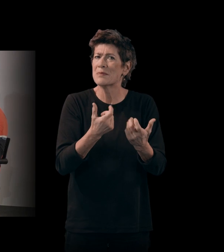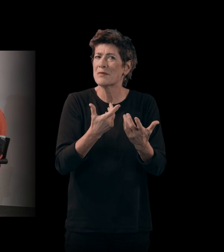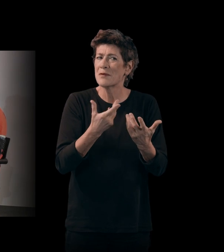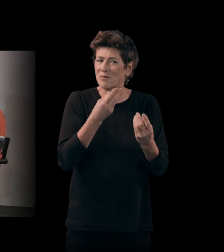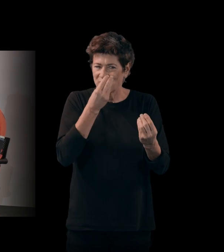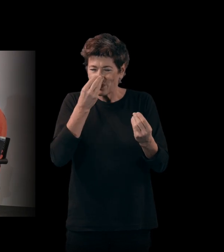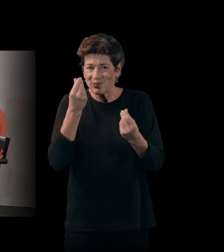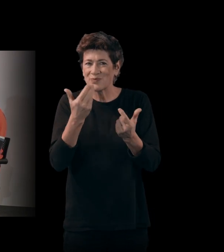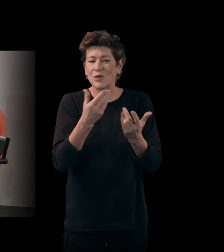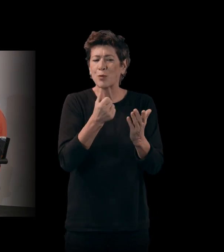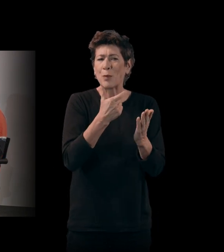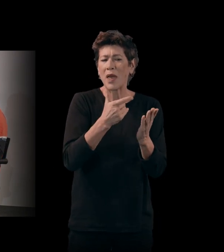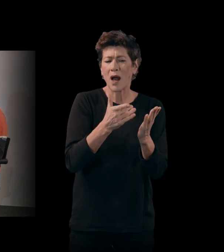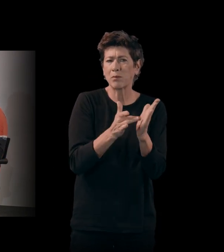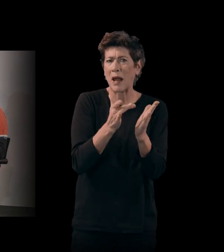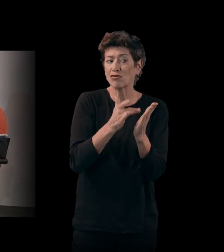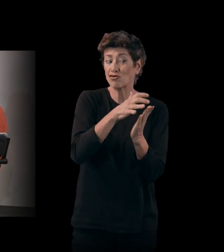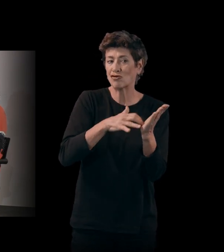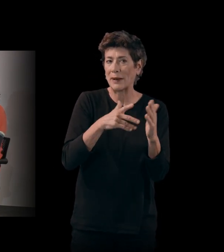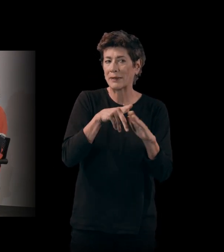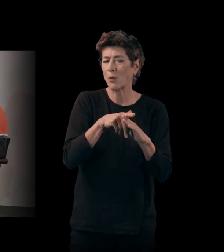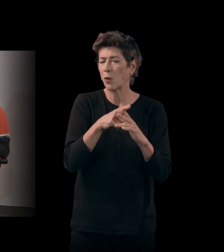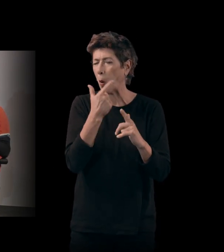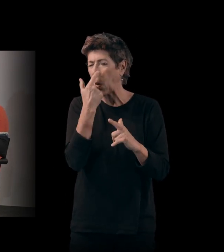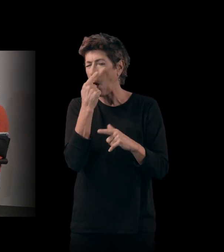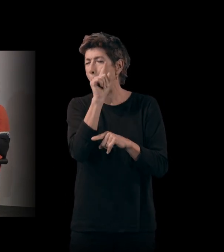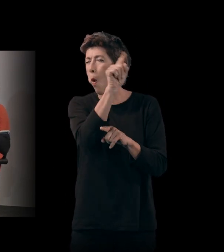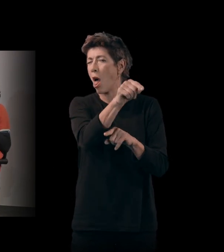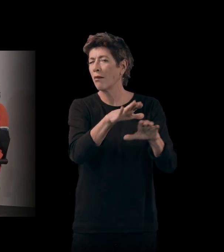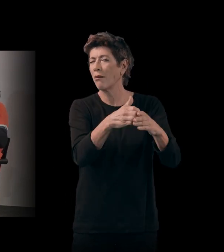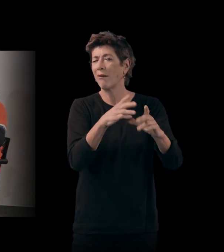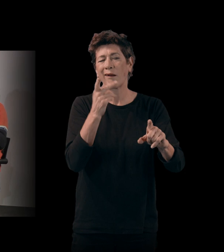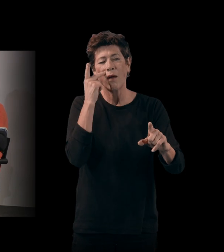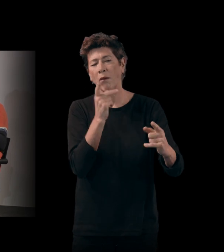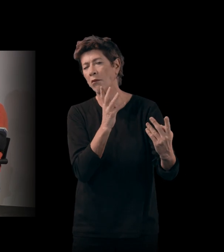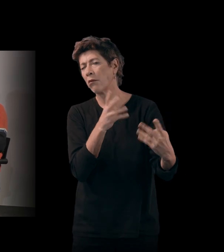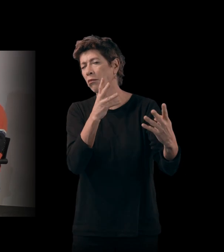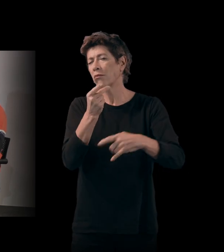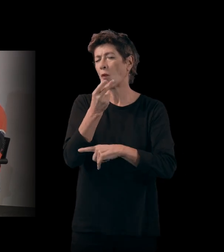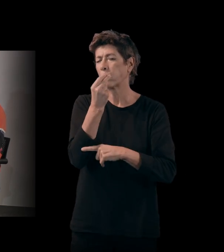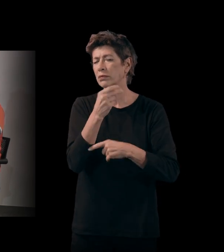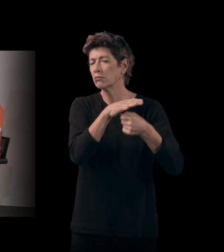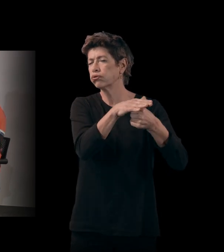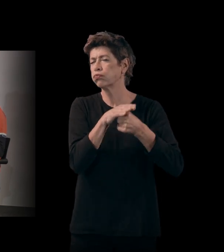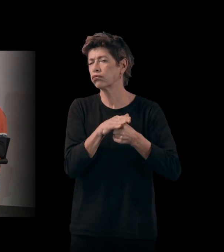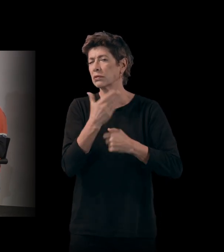on le sent dès les premières pages, comme s'il y avait une connivence liée à une forme de compréhension très rapide de ce que c'est que